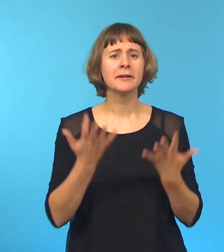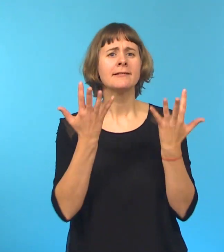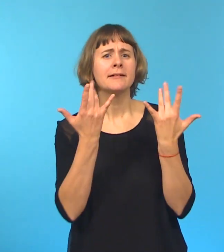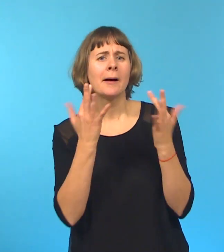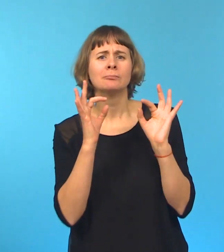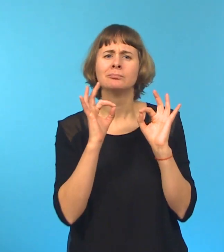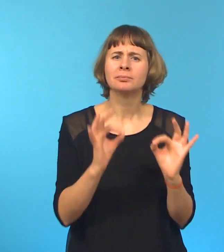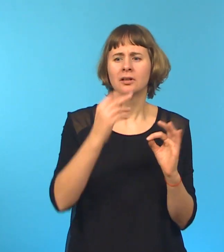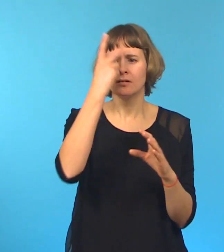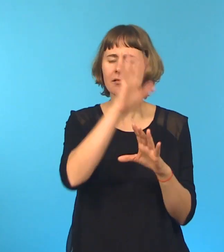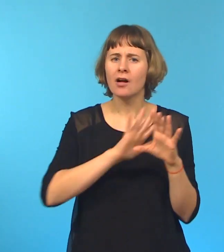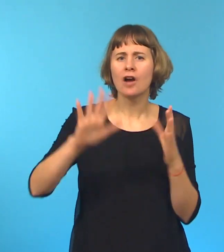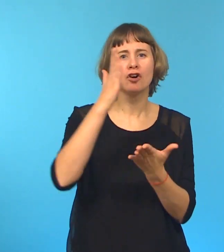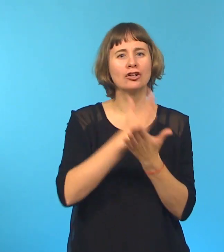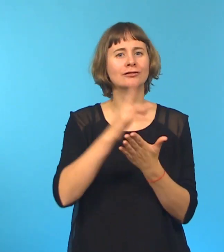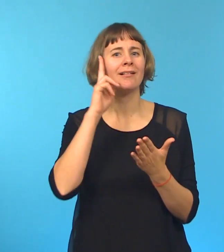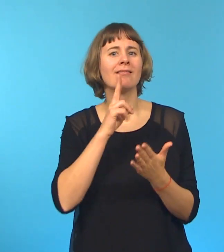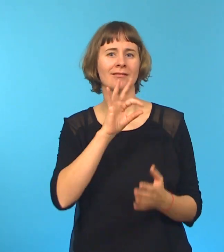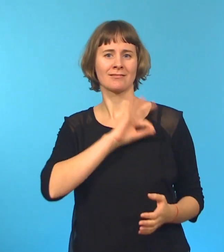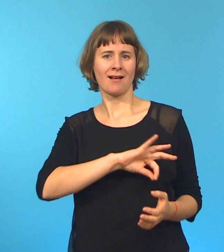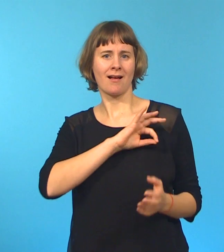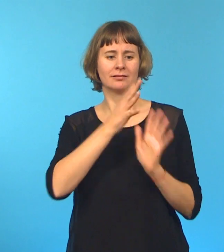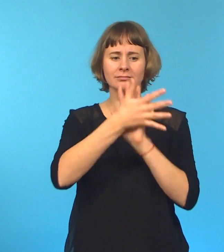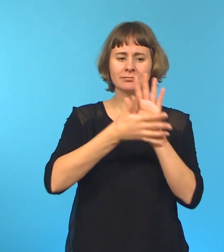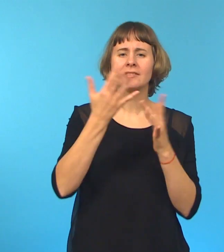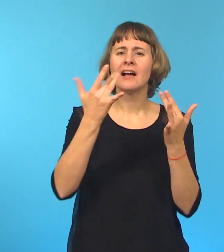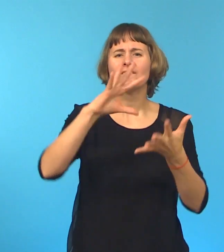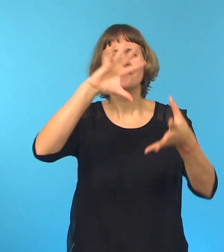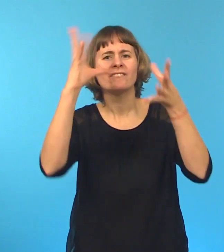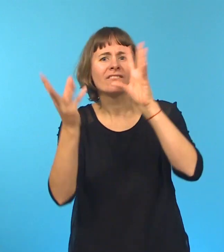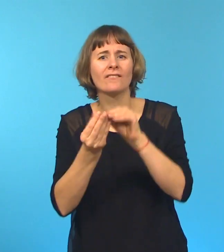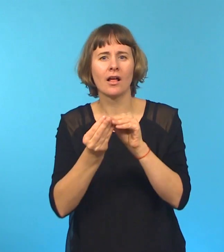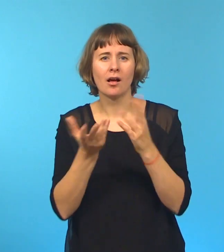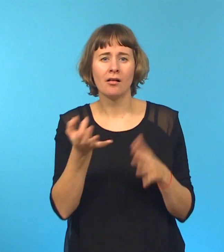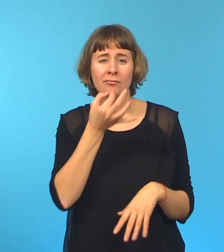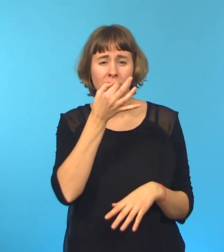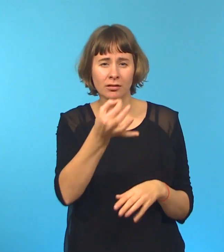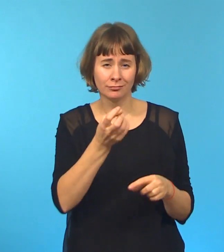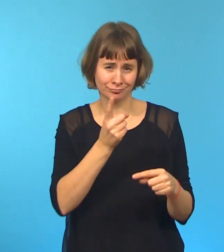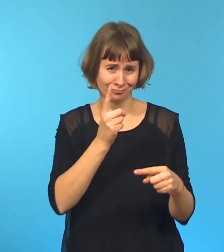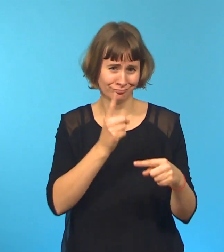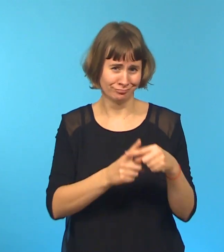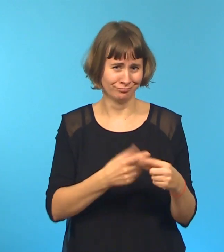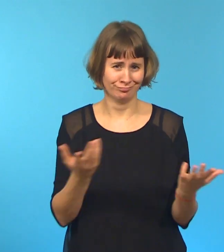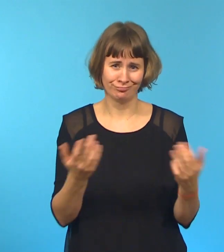Kiek tiksliai Lietuvos kurtieji vartoja savitų gestų, pasakyti neįmanoma.